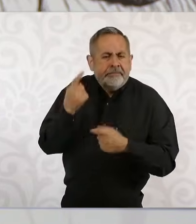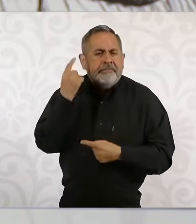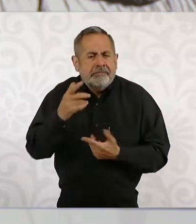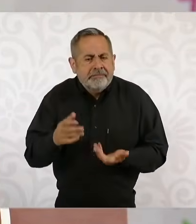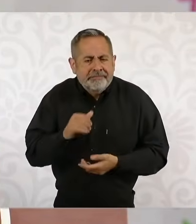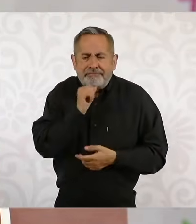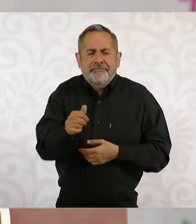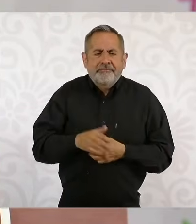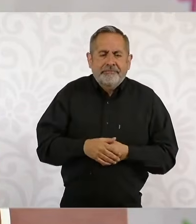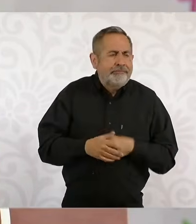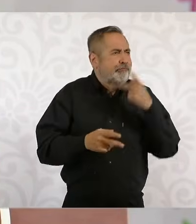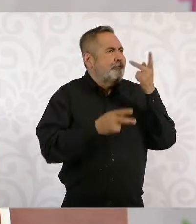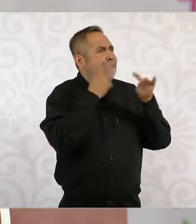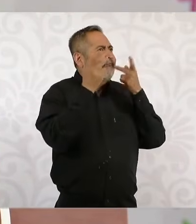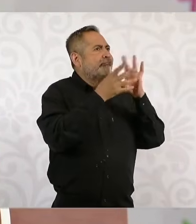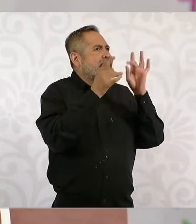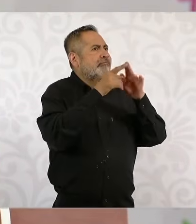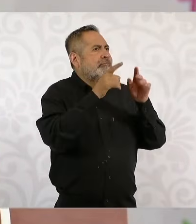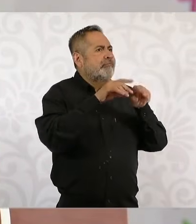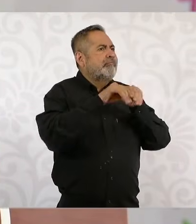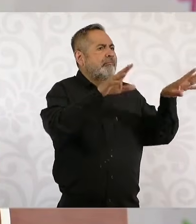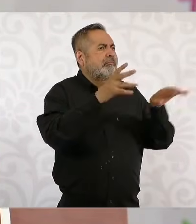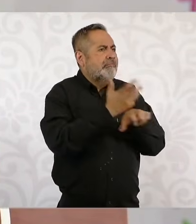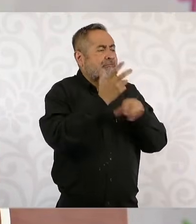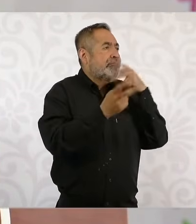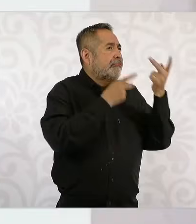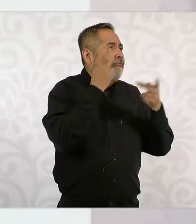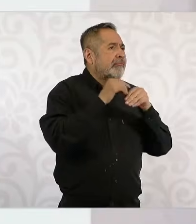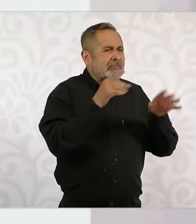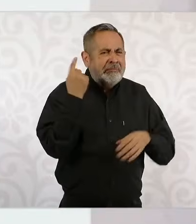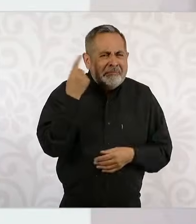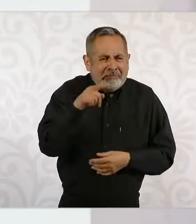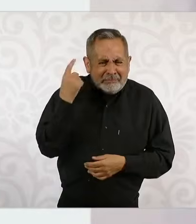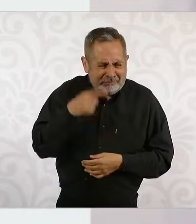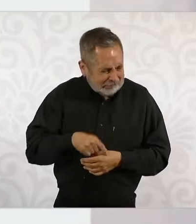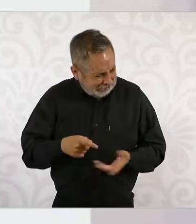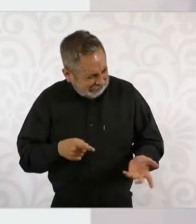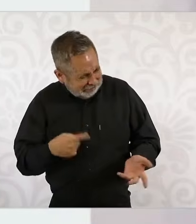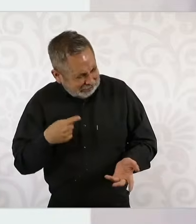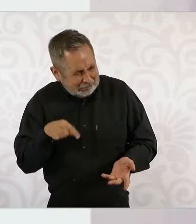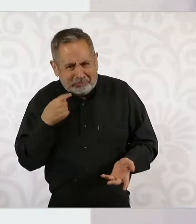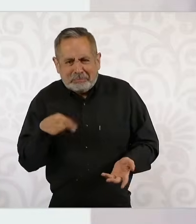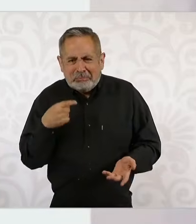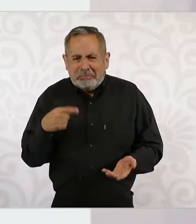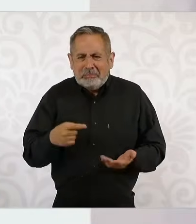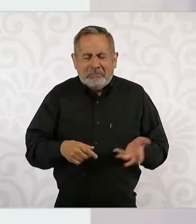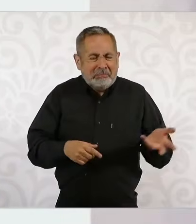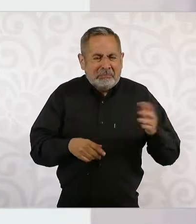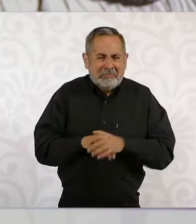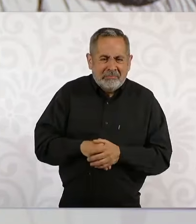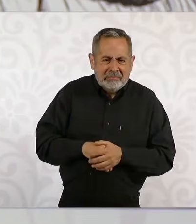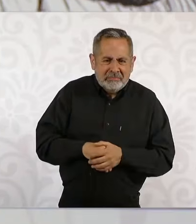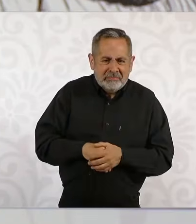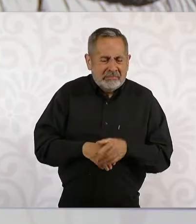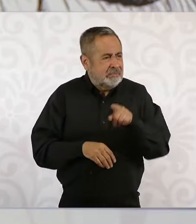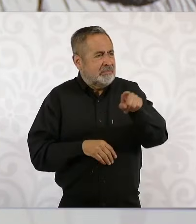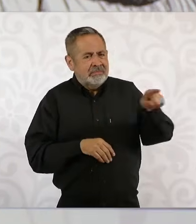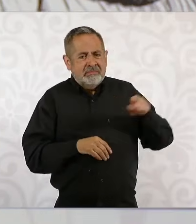No le habla, no sé a quién en Estados Unidos, este, los presidentes de los partidos políticos